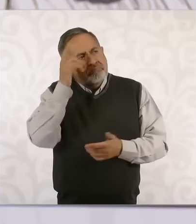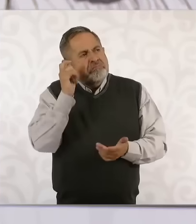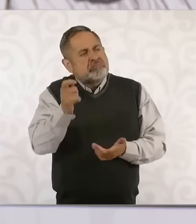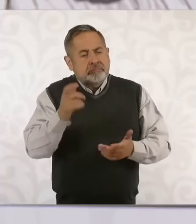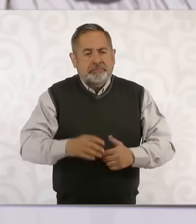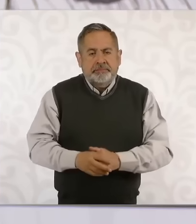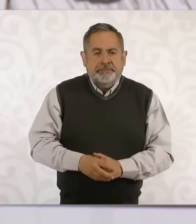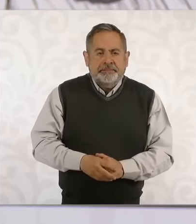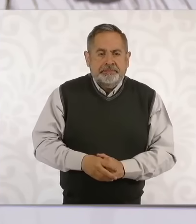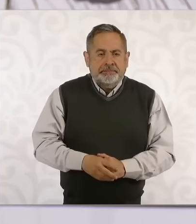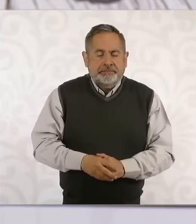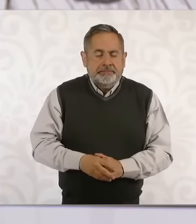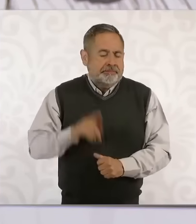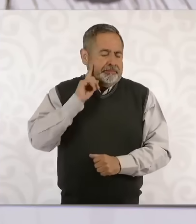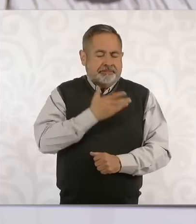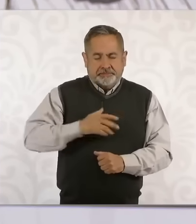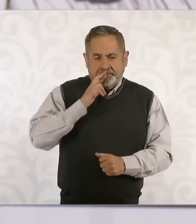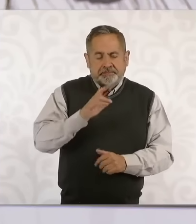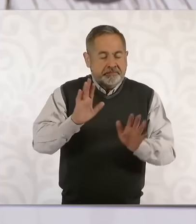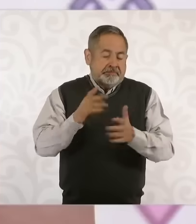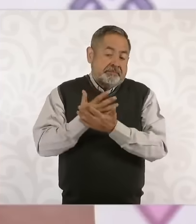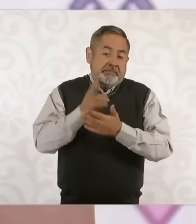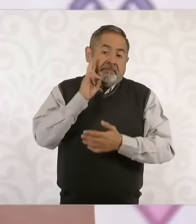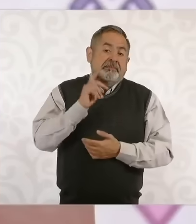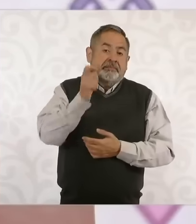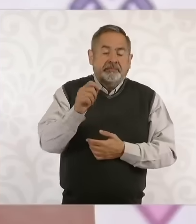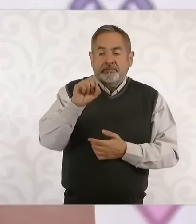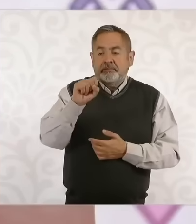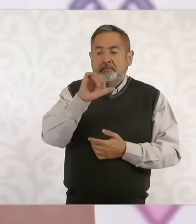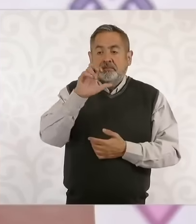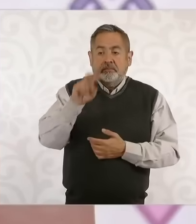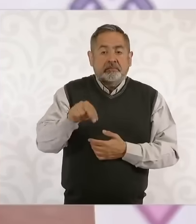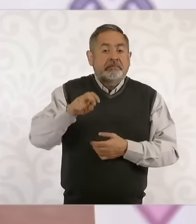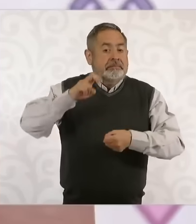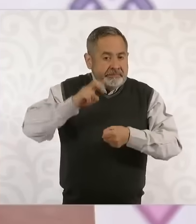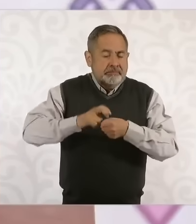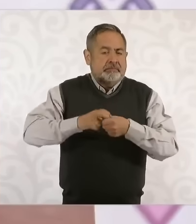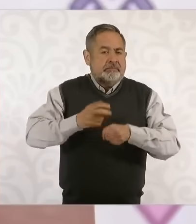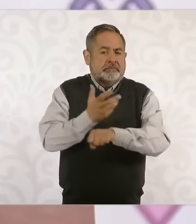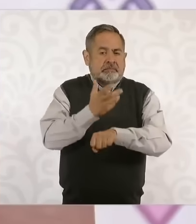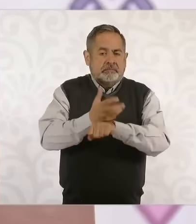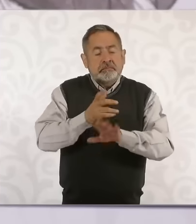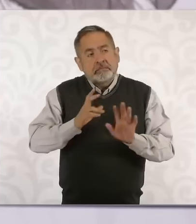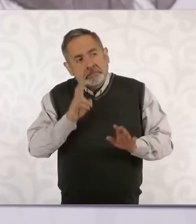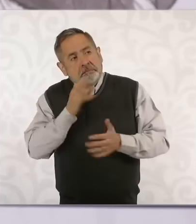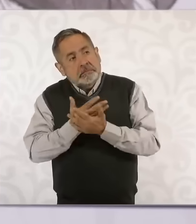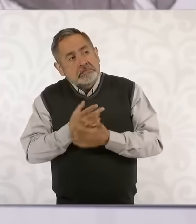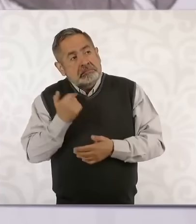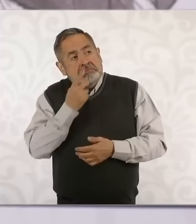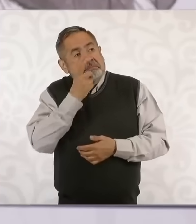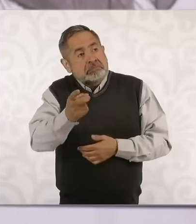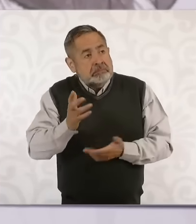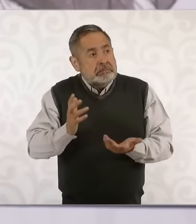lo que decide la Corte de Estados Unidos. Eh, no hay una expectativa en particular.